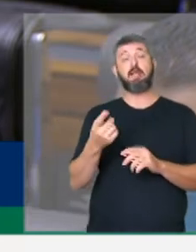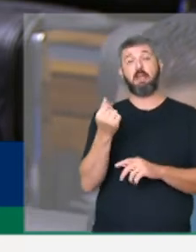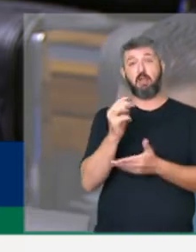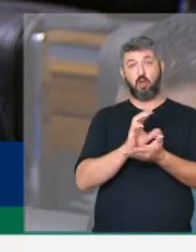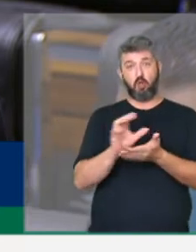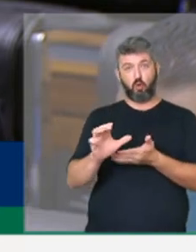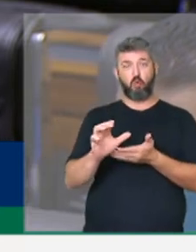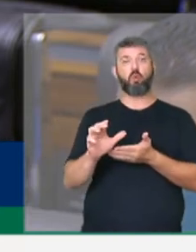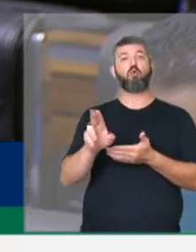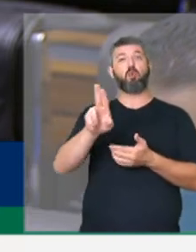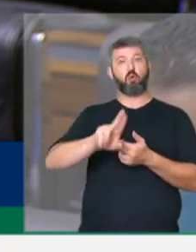SE A GENTE FOR CONSIDERAR OS JUROS RECORRENTES QUE O BRASIL